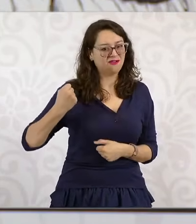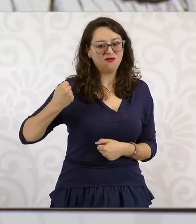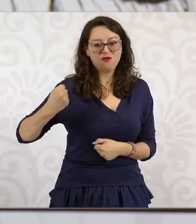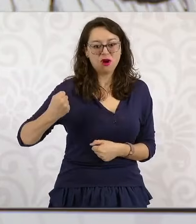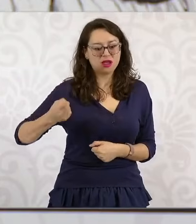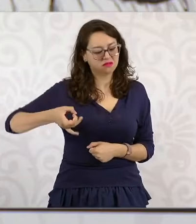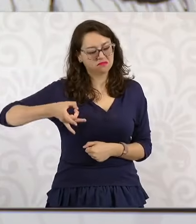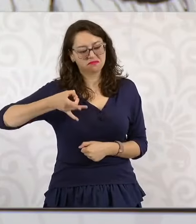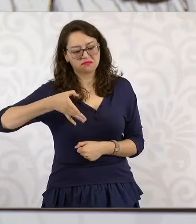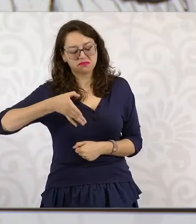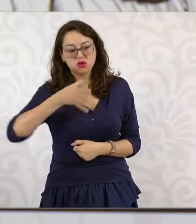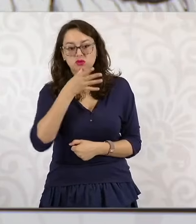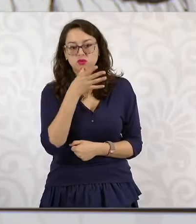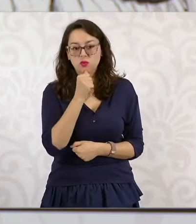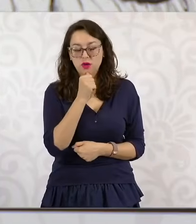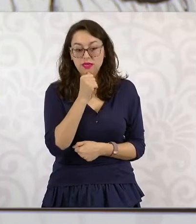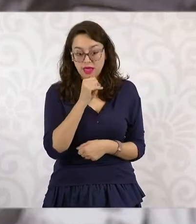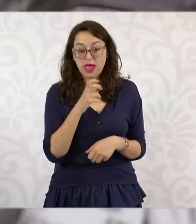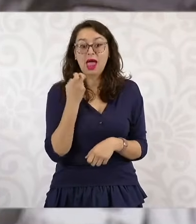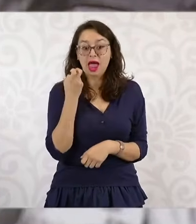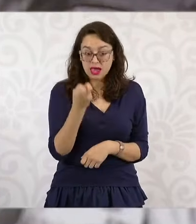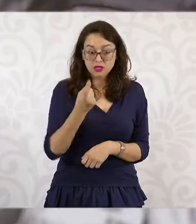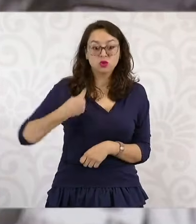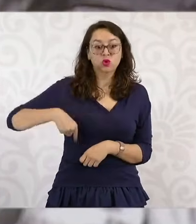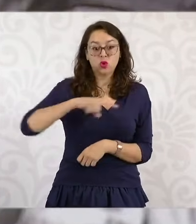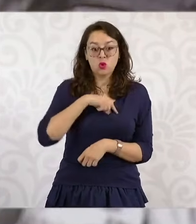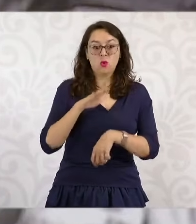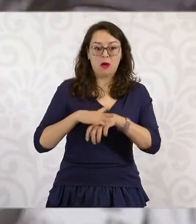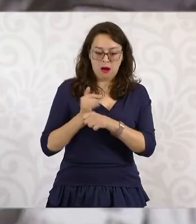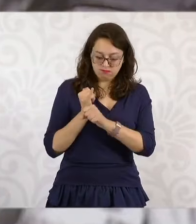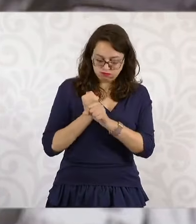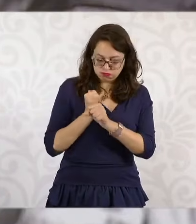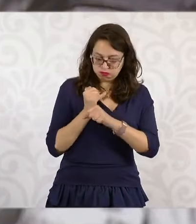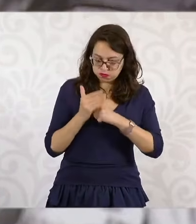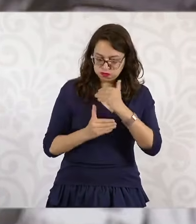Entonces, ah es lo que estamos dedicando nosotros últimamente a investigar esa ah ese poderío que